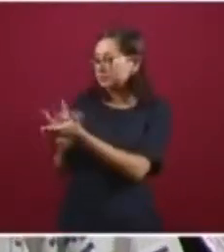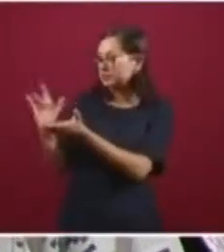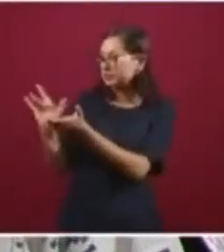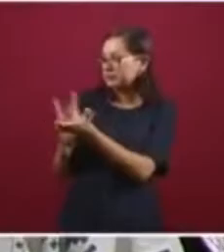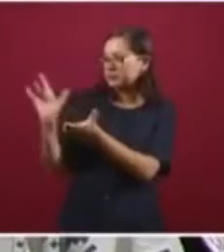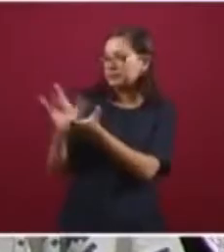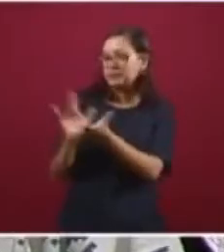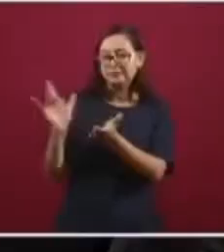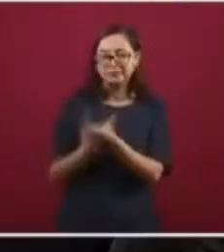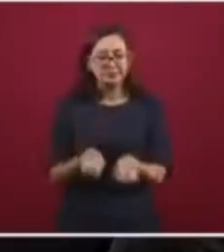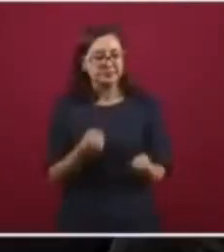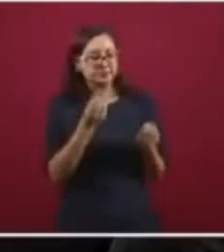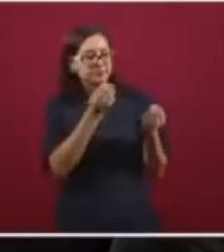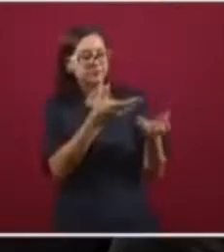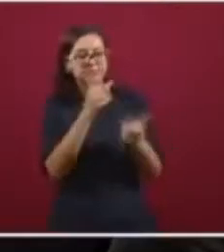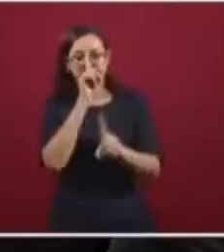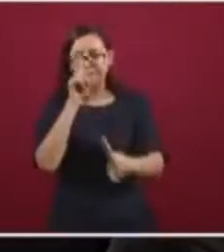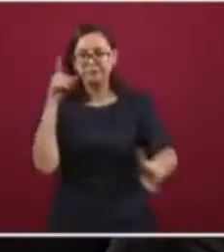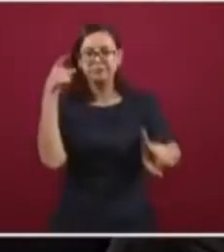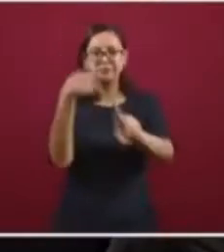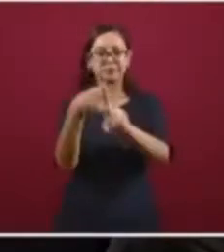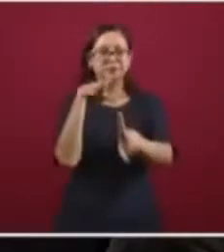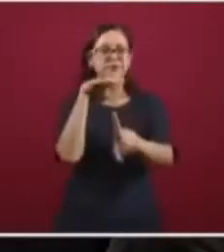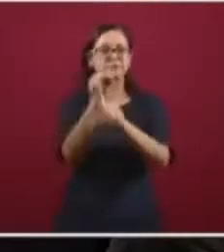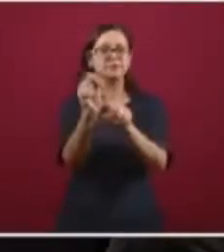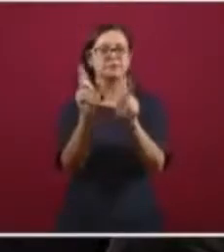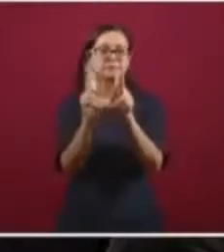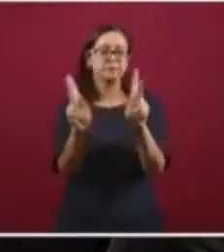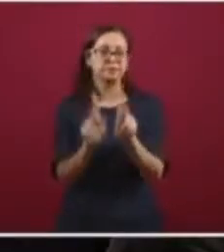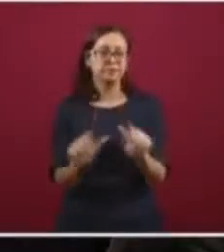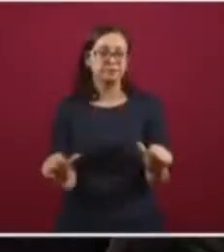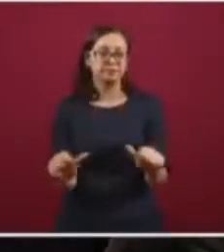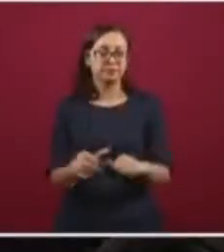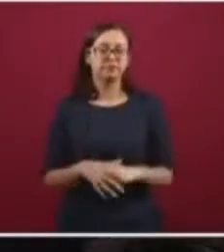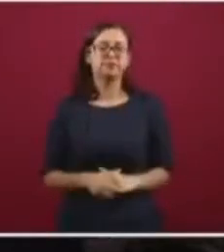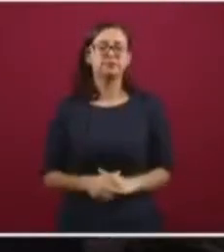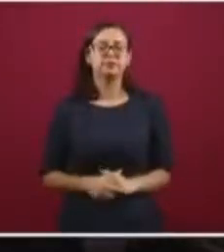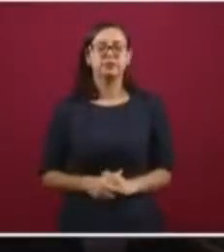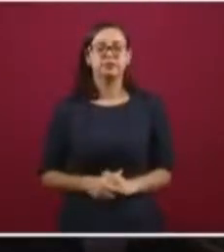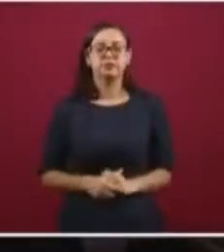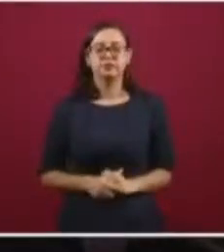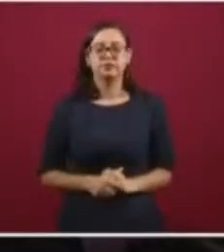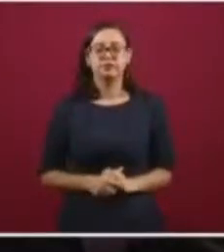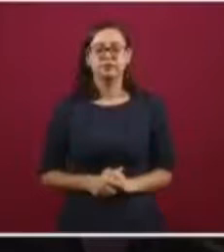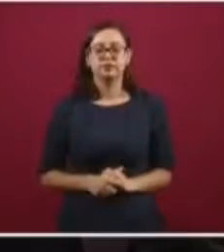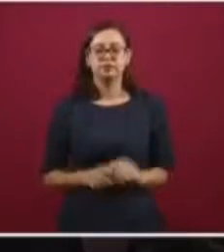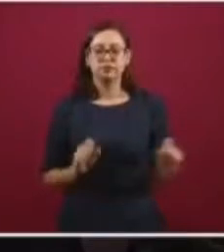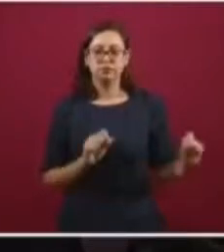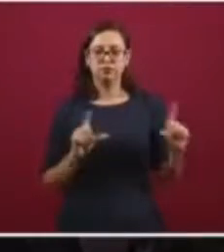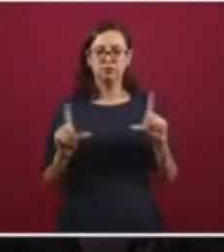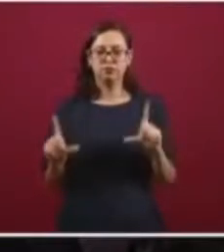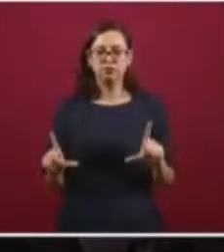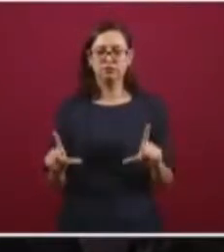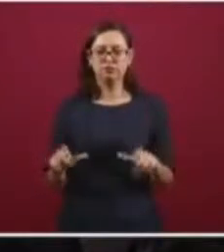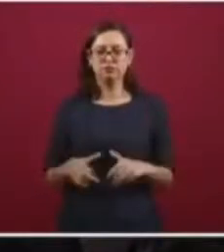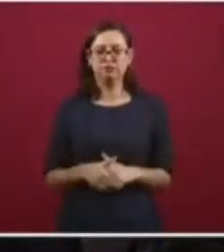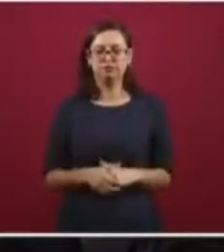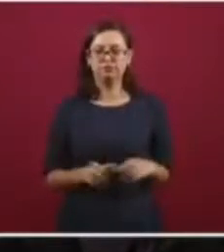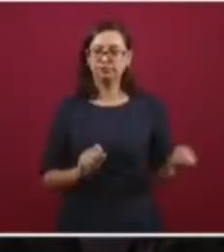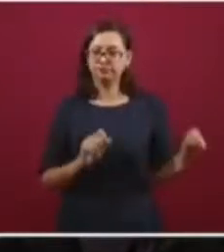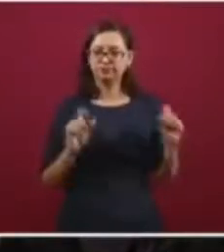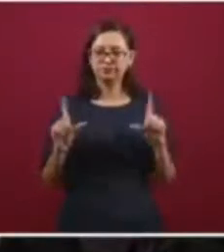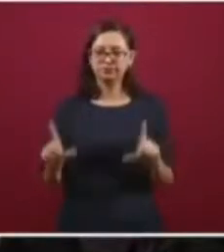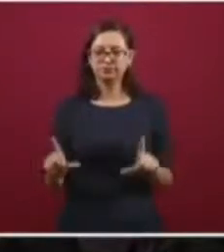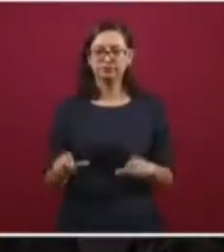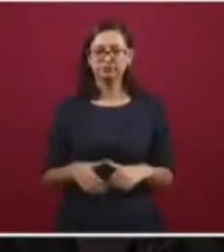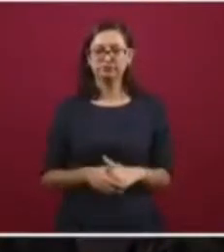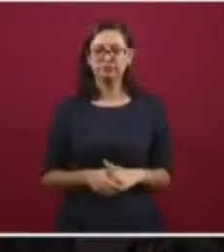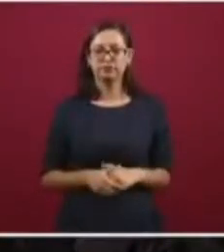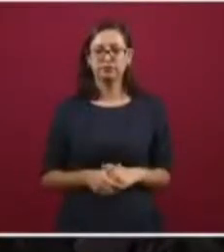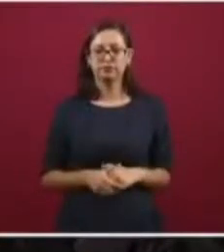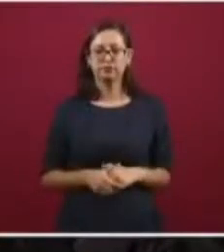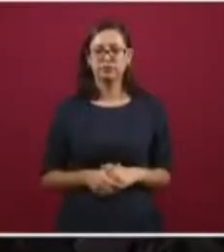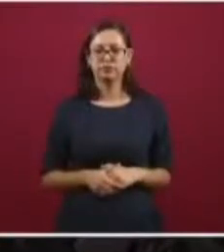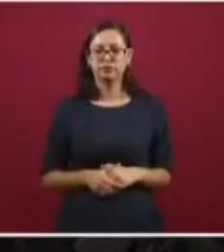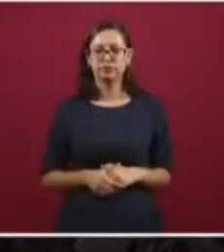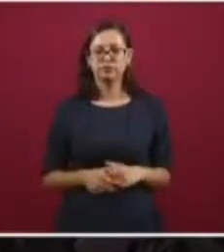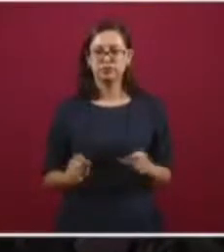La que sigue, la que sigue, ésta ya la vimos, también, adelante.